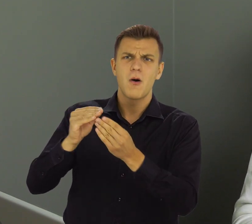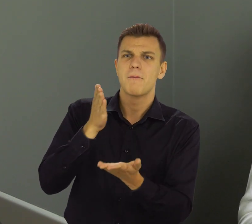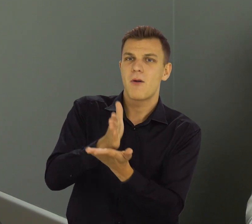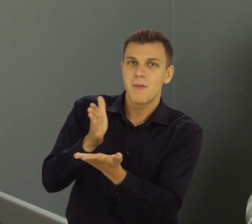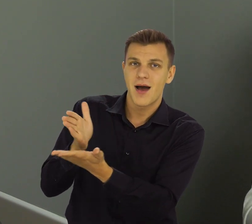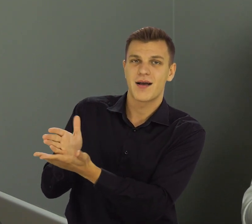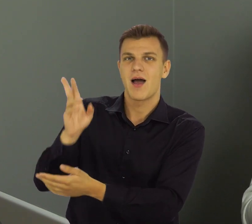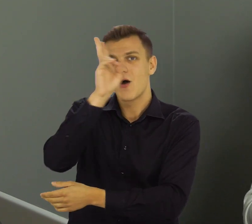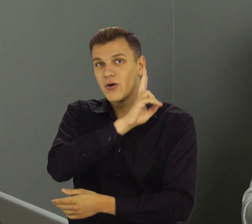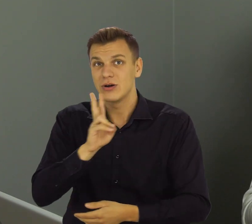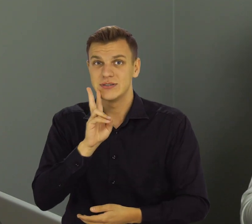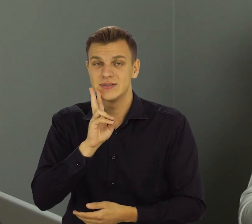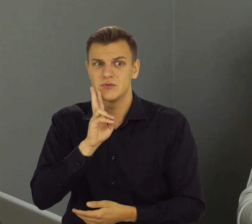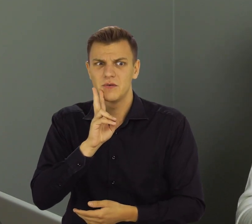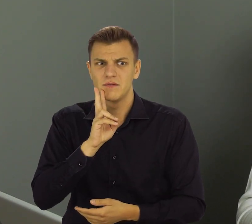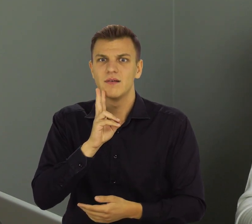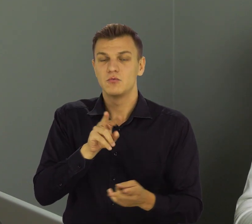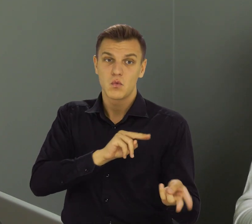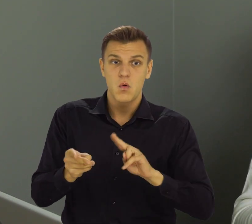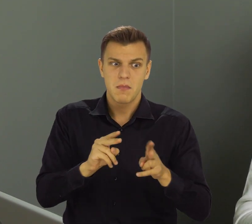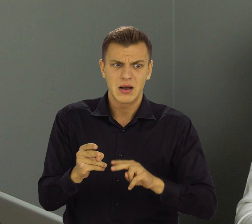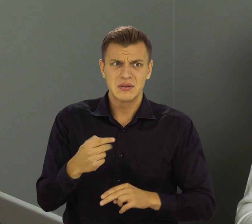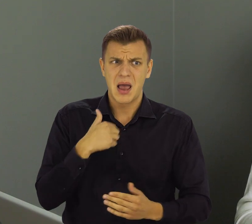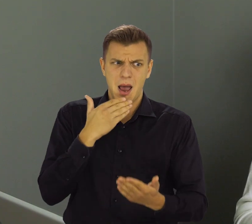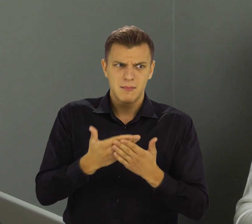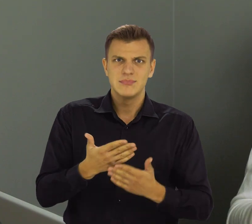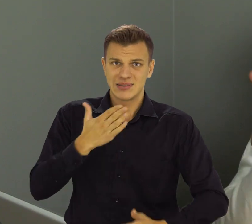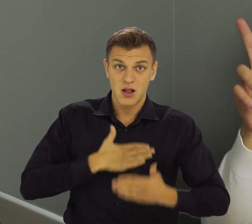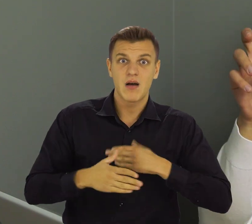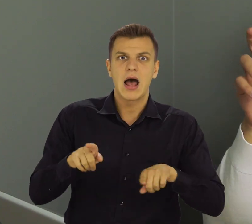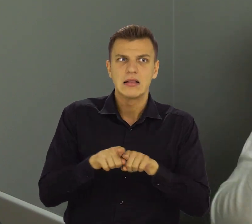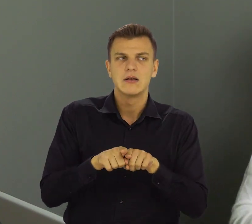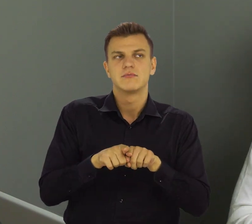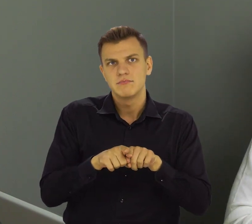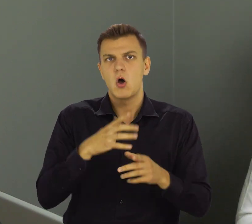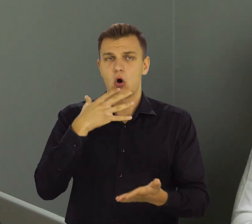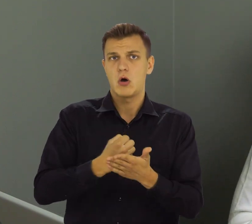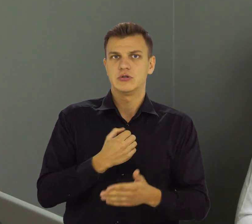że pomagałem i pomagam rodzicom w wielu, wydawałoby się „dorosłych” sprawach.